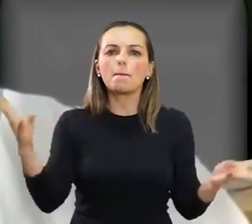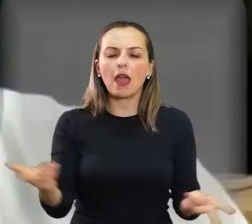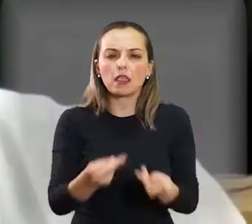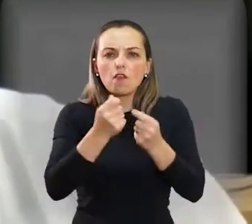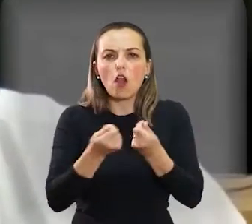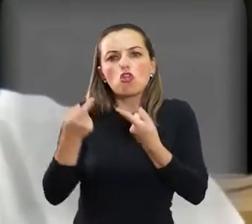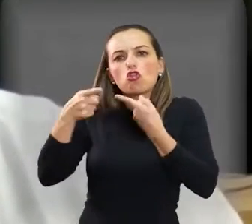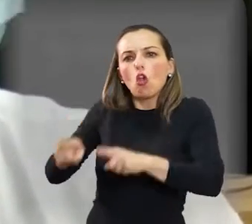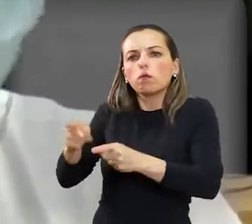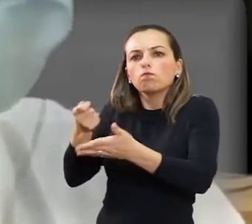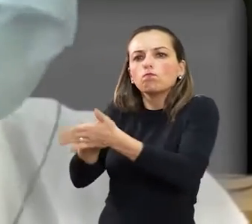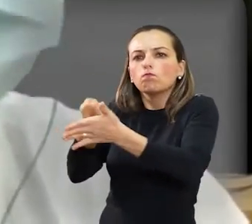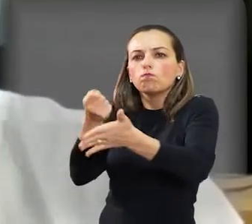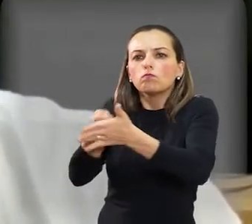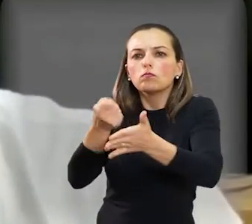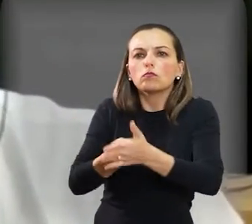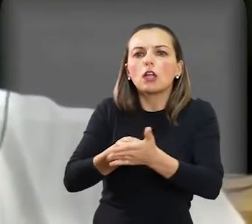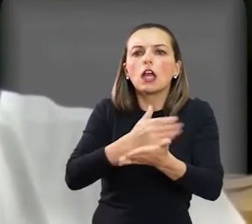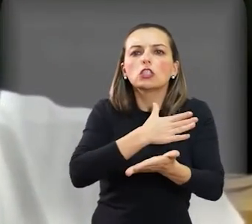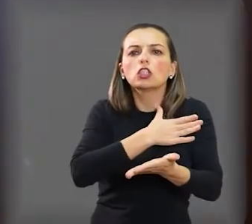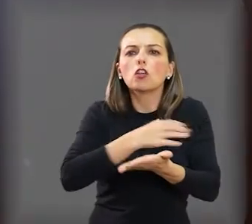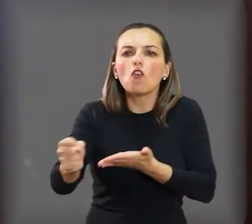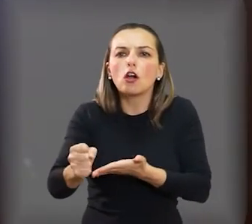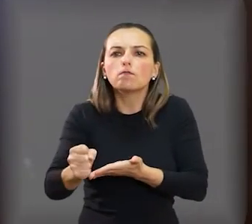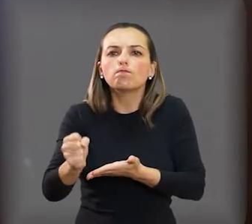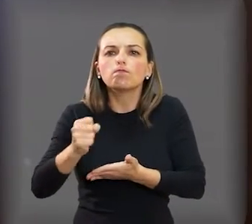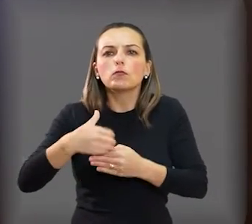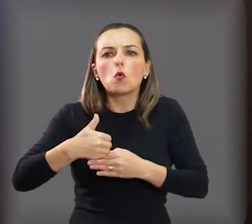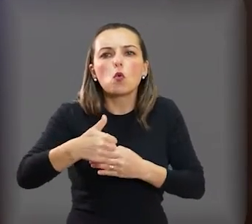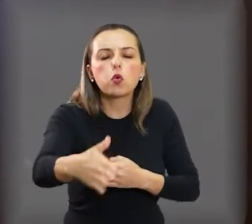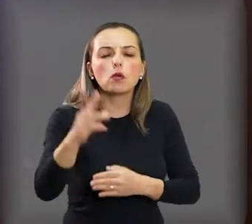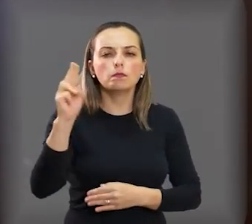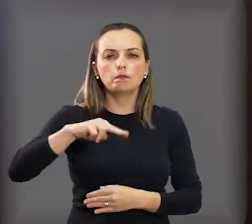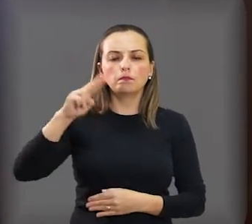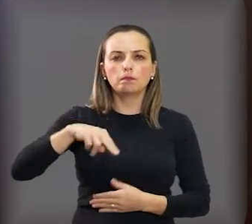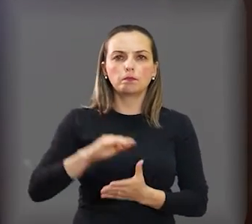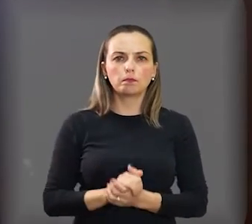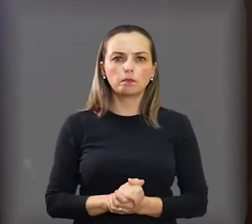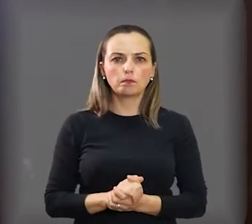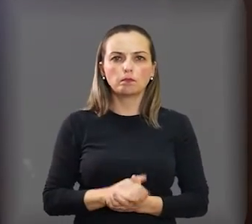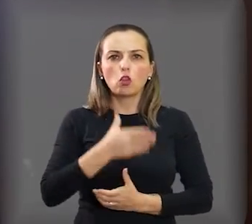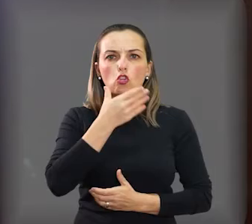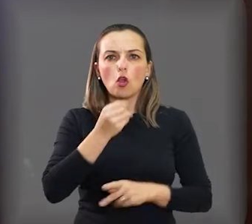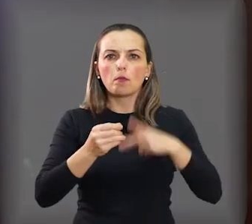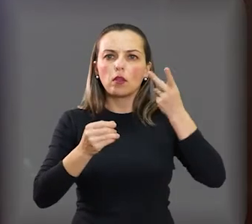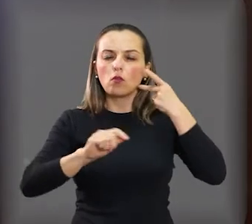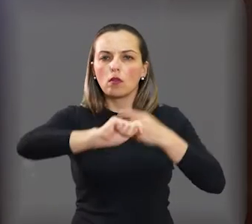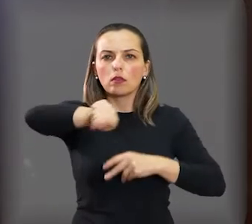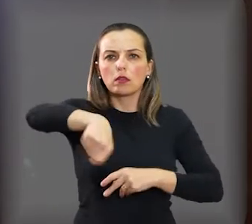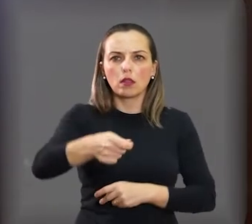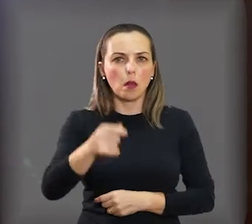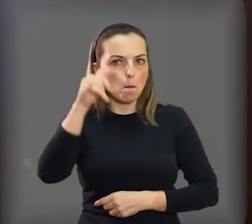belíssima e ela não pode ser atacada nunca mais. O presidente da câmara, vereador Aluísio Boi, falou que a democracia tem